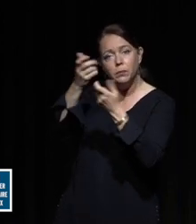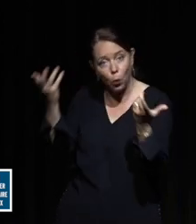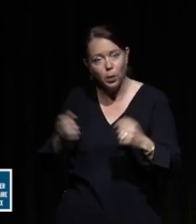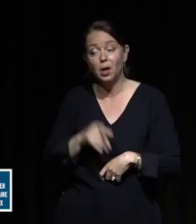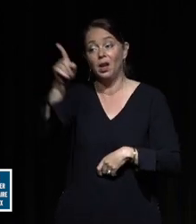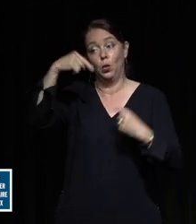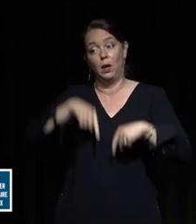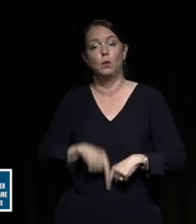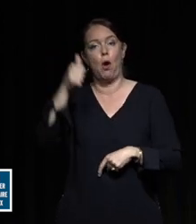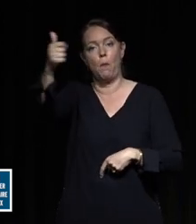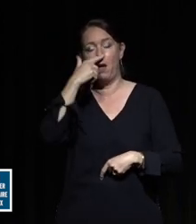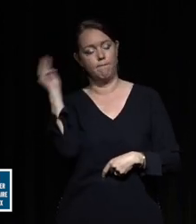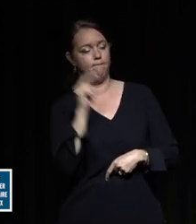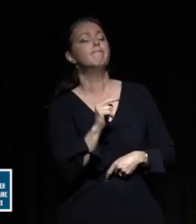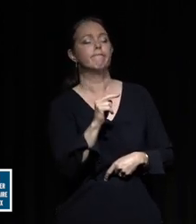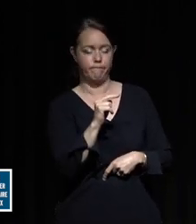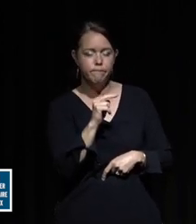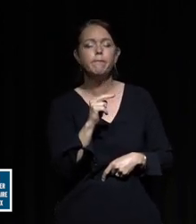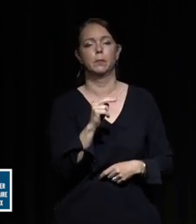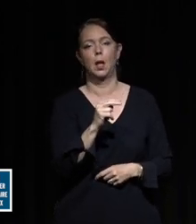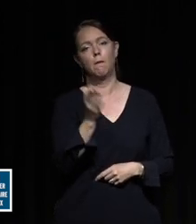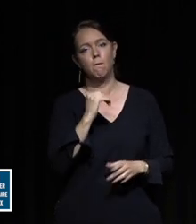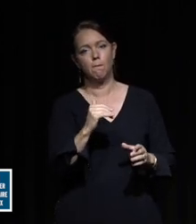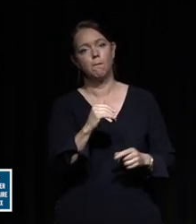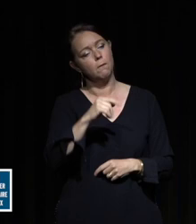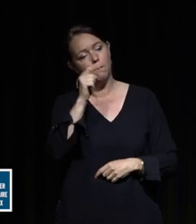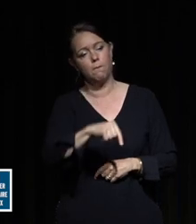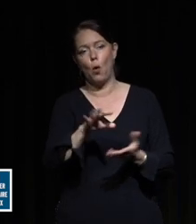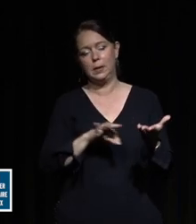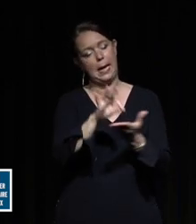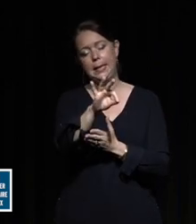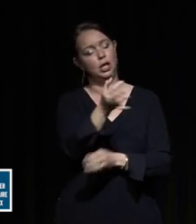le moment que c'était murs pour passer à une stratégie nationale de lutte contrôlant dom et